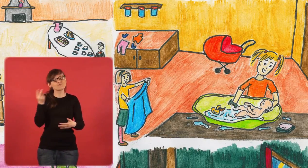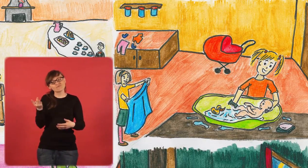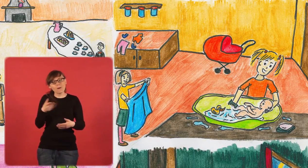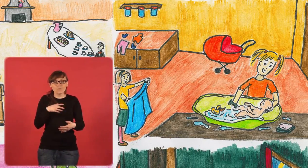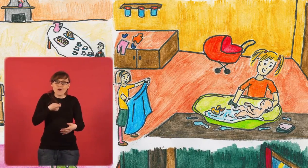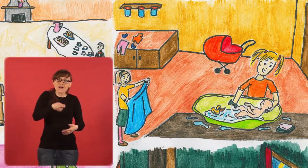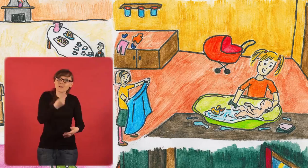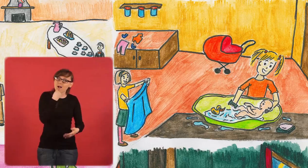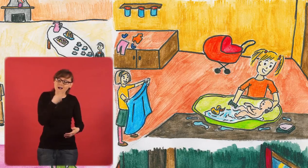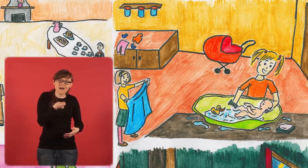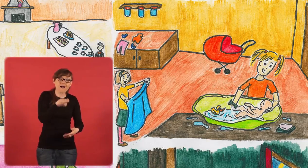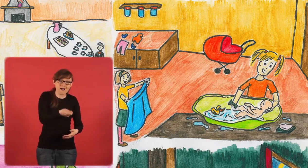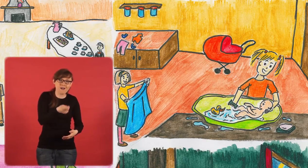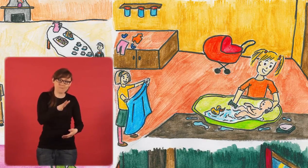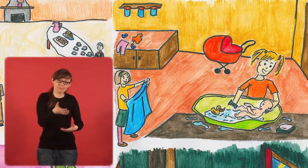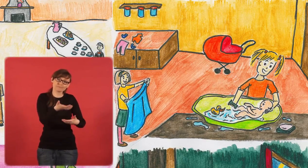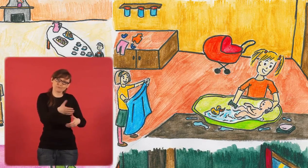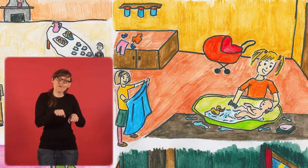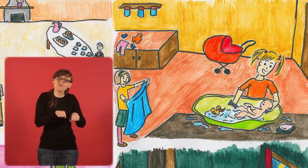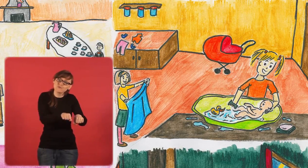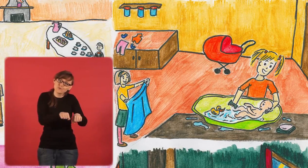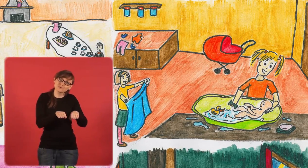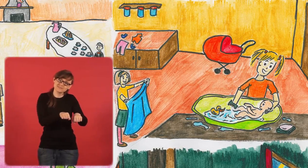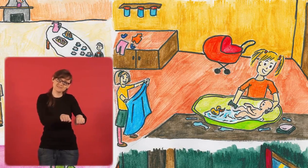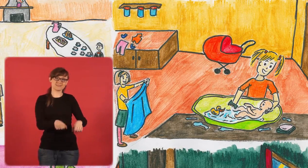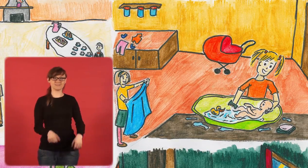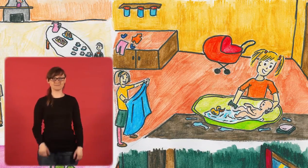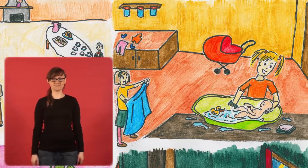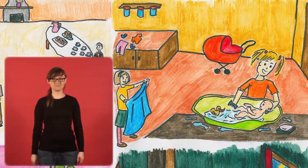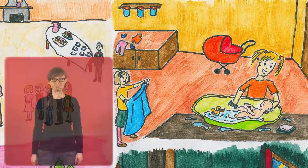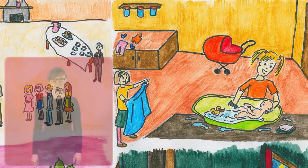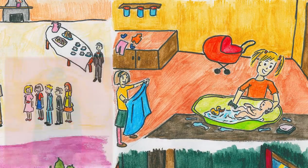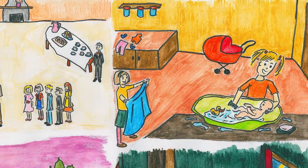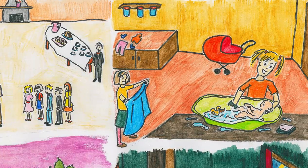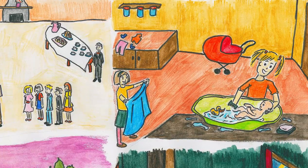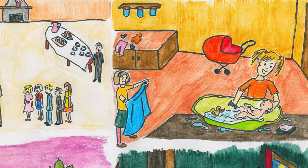Dziewczynka została nakarmiona i włożono ją do wózeczka.